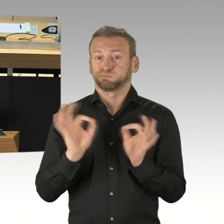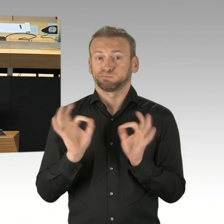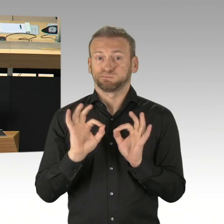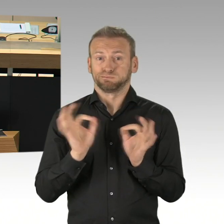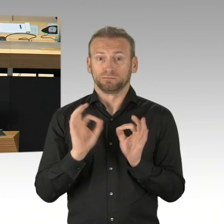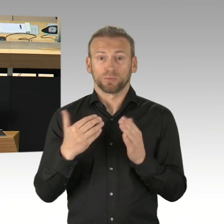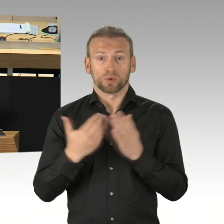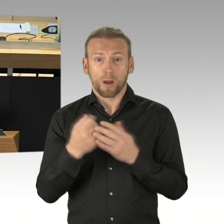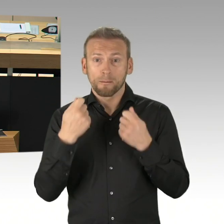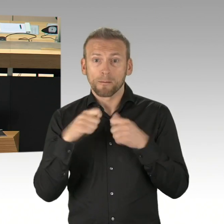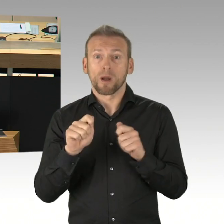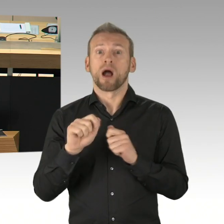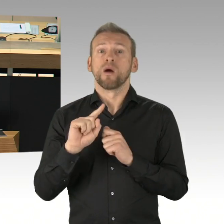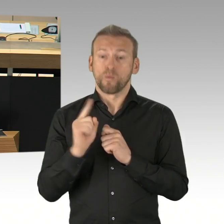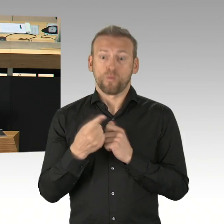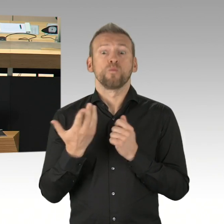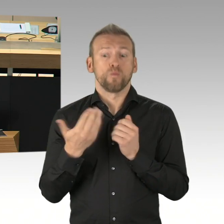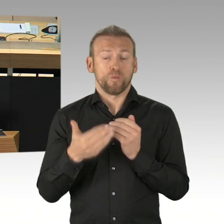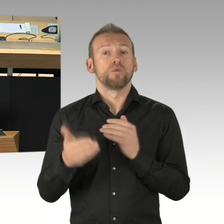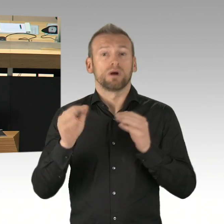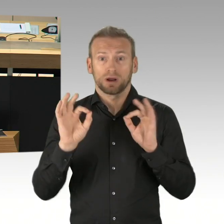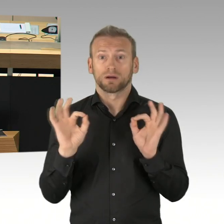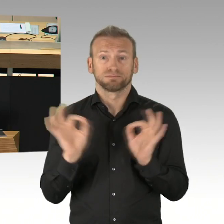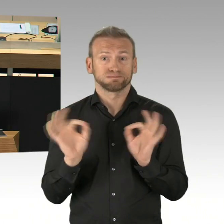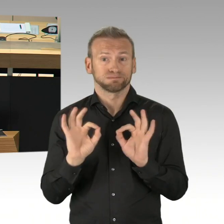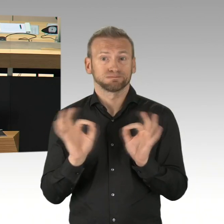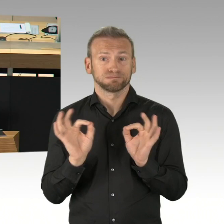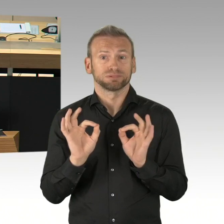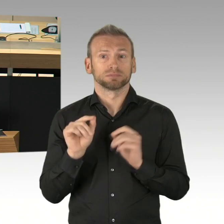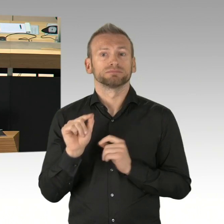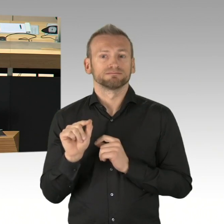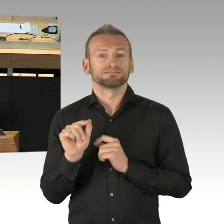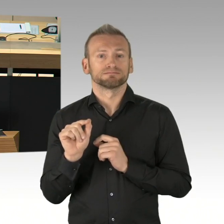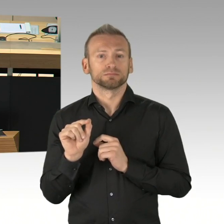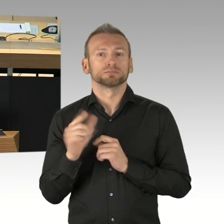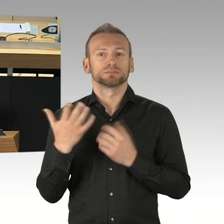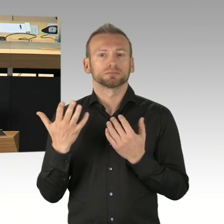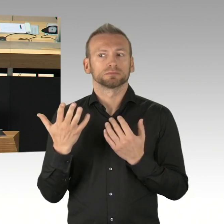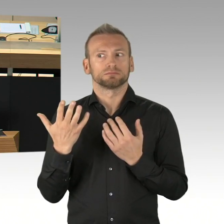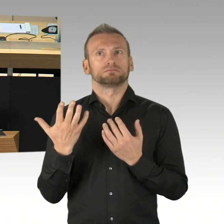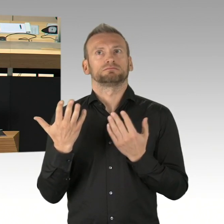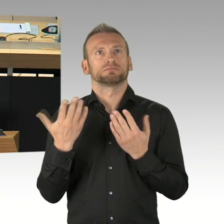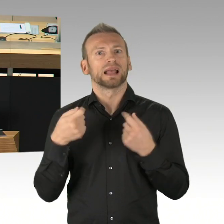vor allen Dingen ein reges Karussell von Verkauf und Kauf von Immobilien